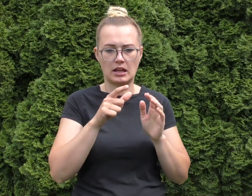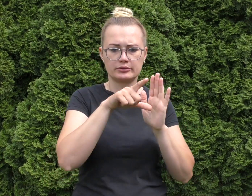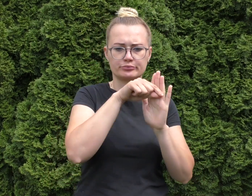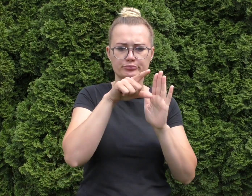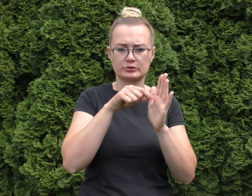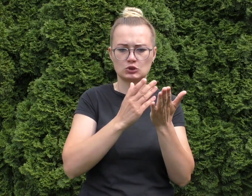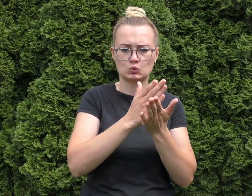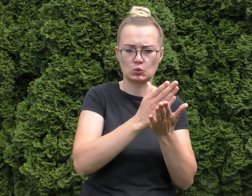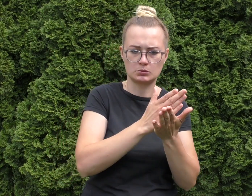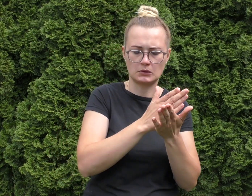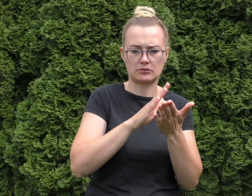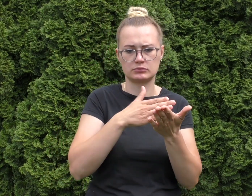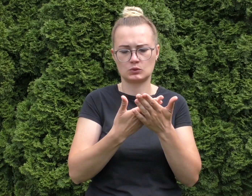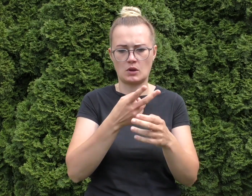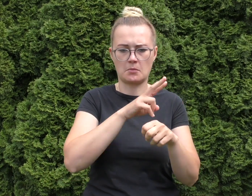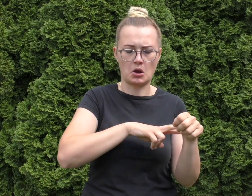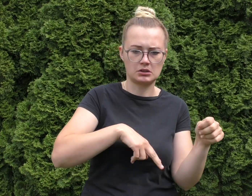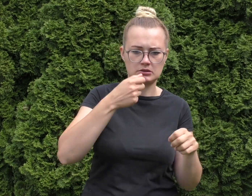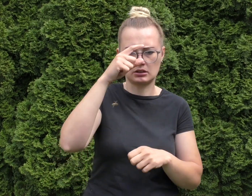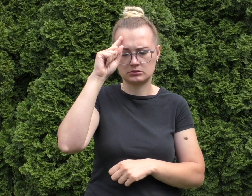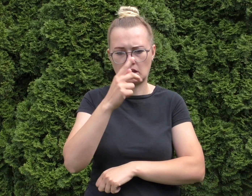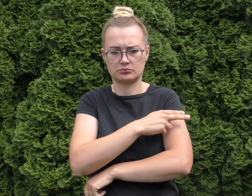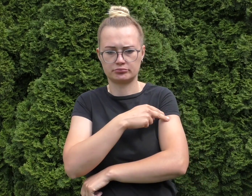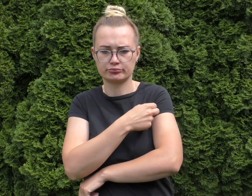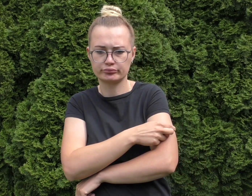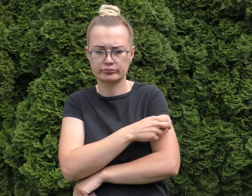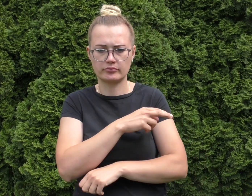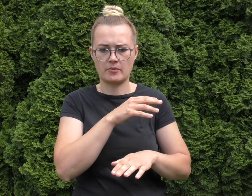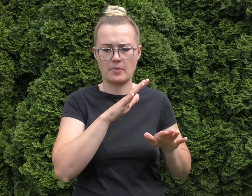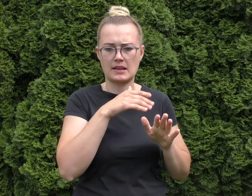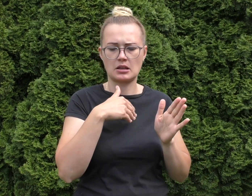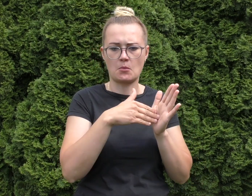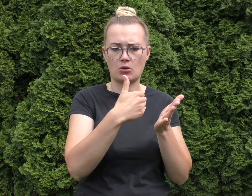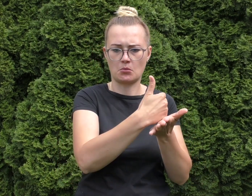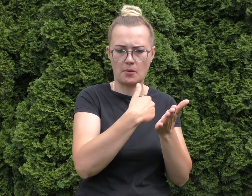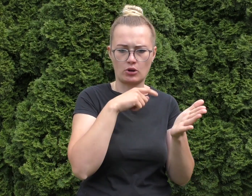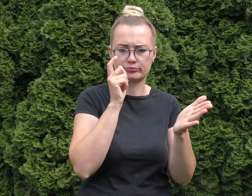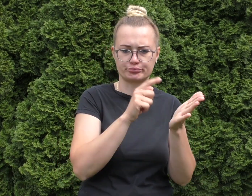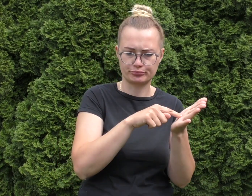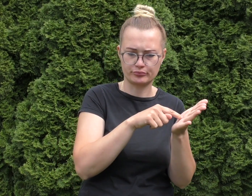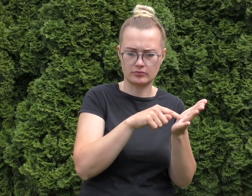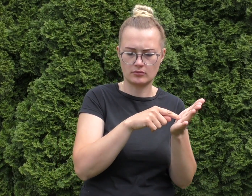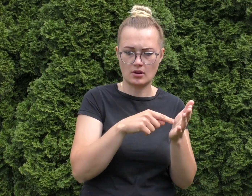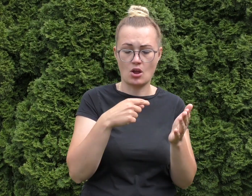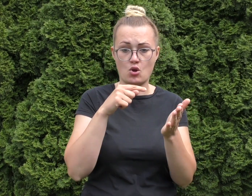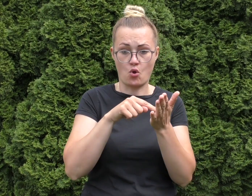oraz wskazanie służby, której pomoc jest konieczna.